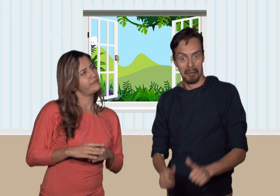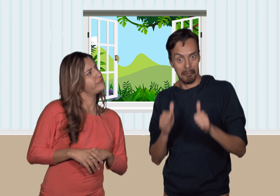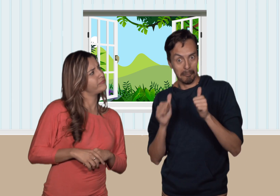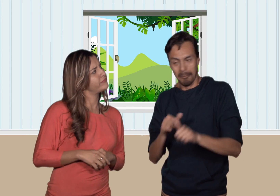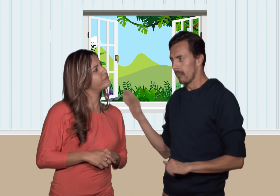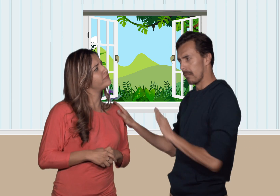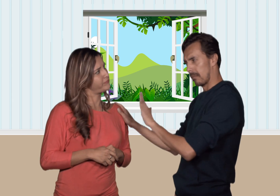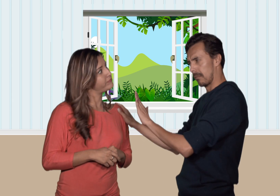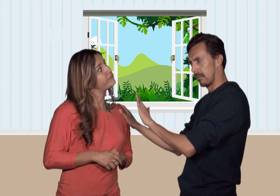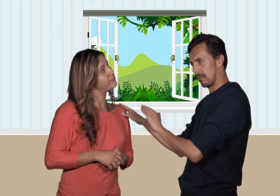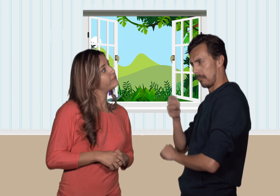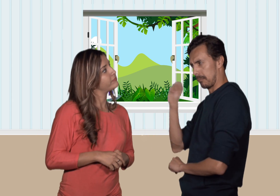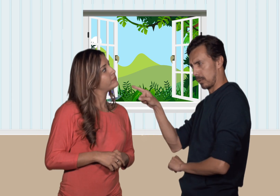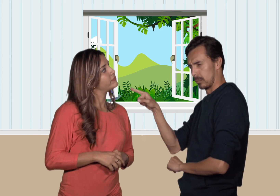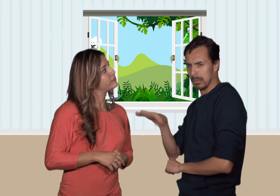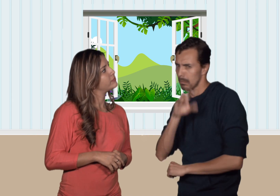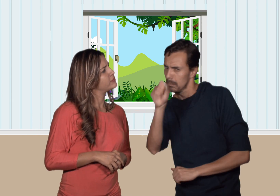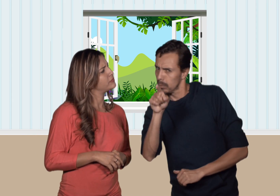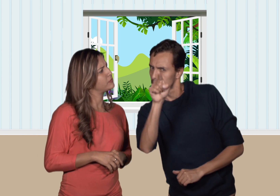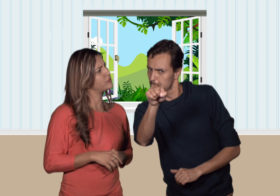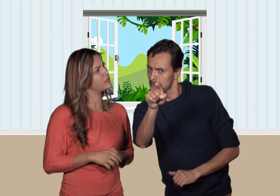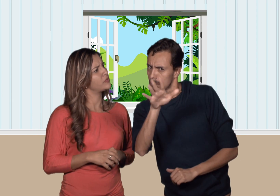Sí, que bueno. Pero, una pregunta y también para ustedes.